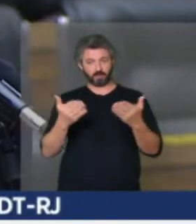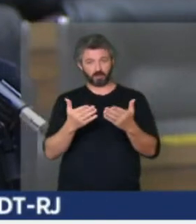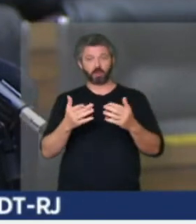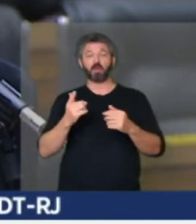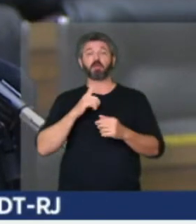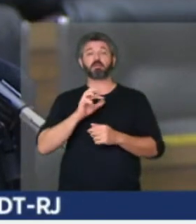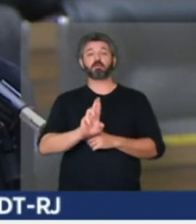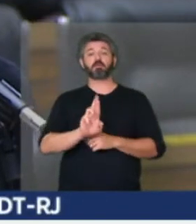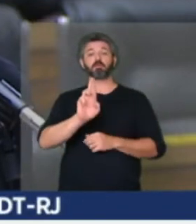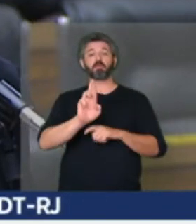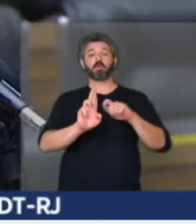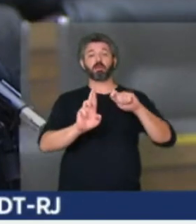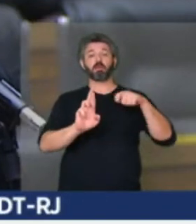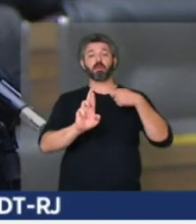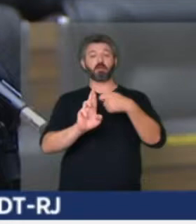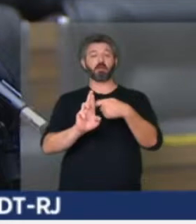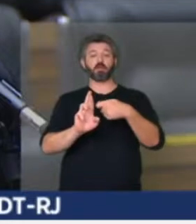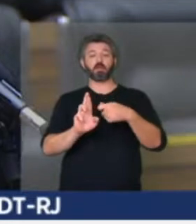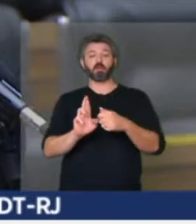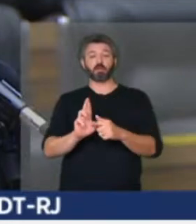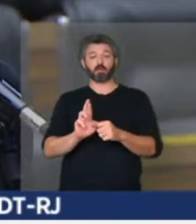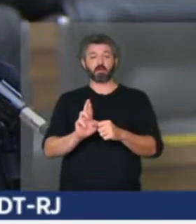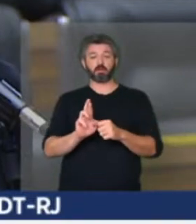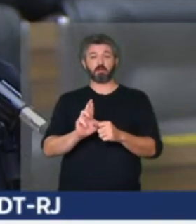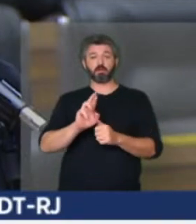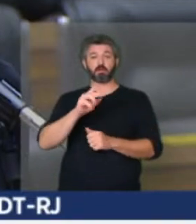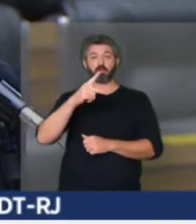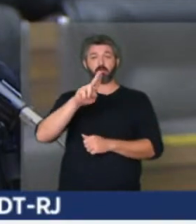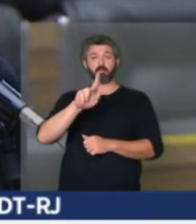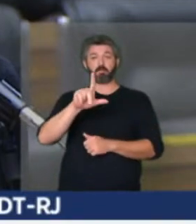DO MOMENTO ESTÁ PROIGZ ADO PELO MINISTRO PAULO GUEDES E PELO PRESIDENTE DO BANCO